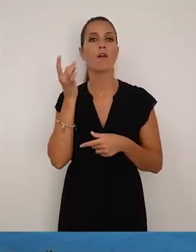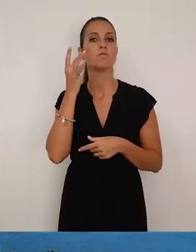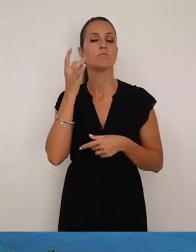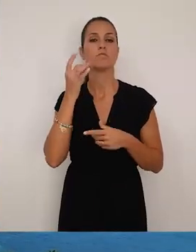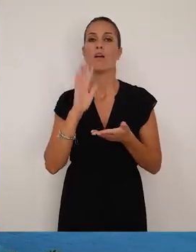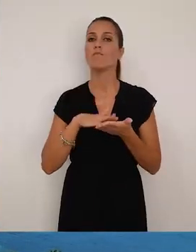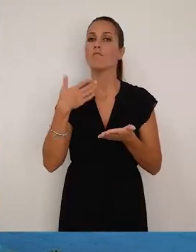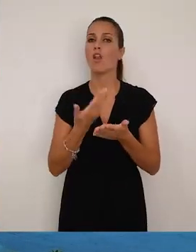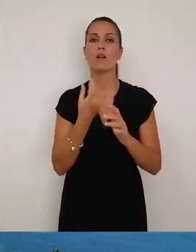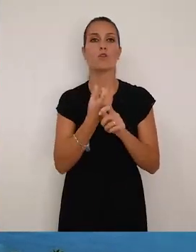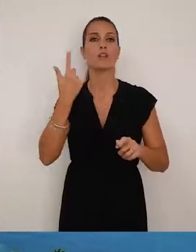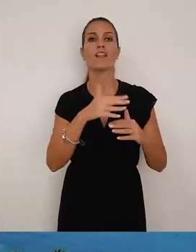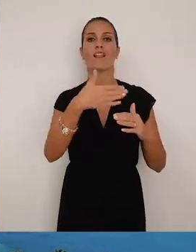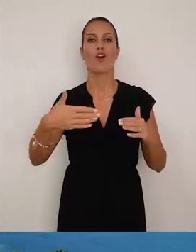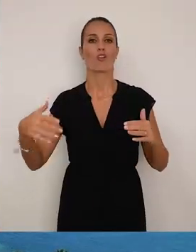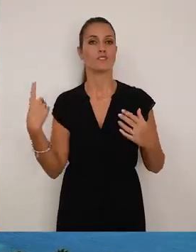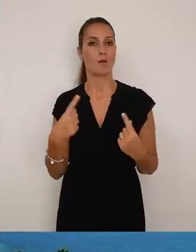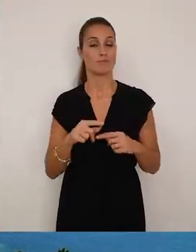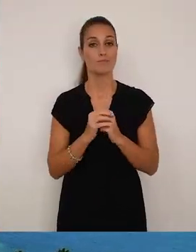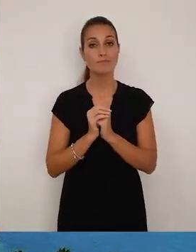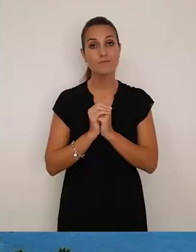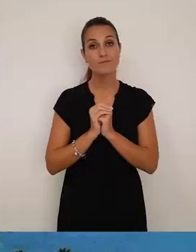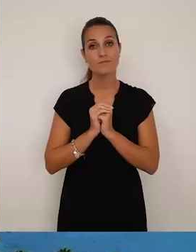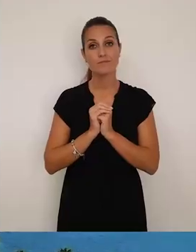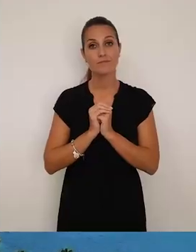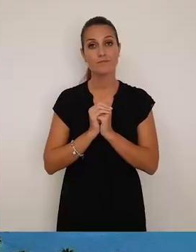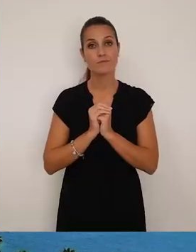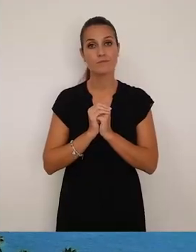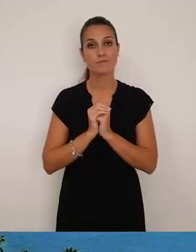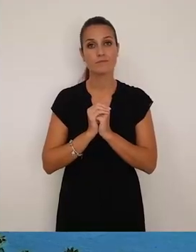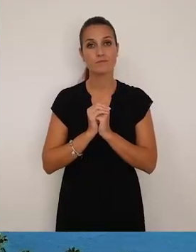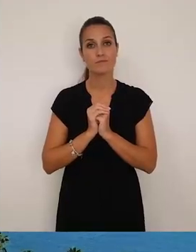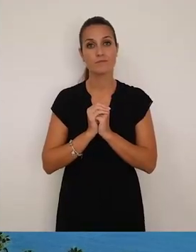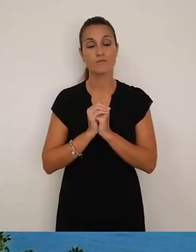che impreziosiscono l’ameno paesaggio costiero.